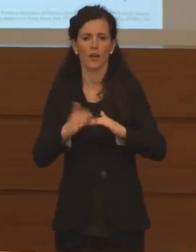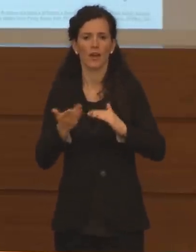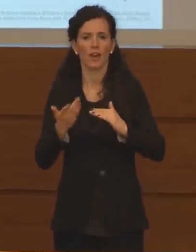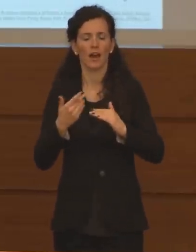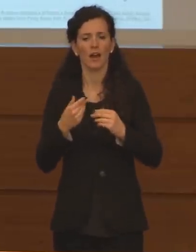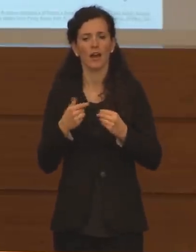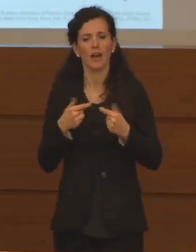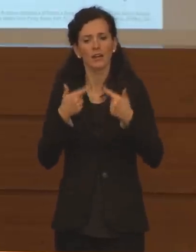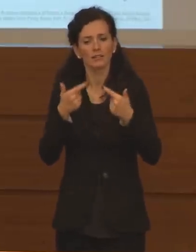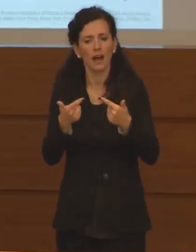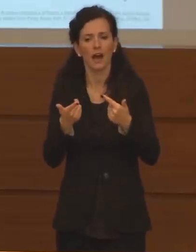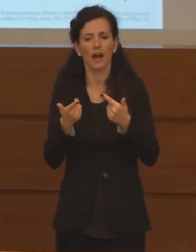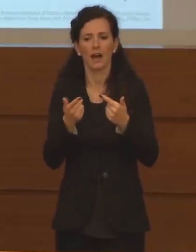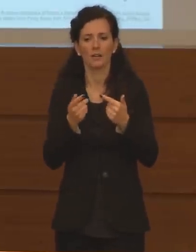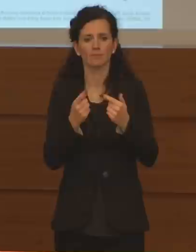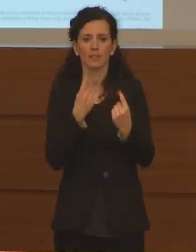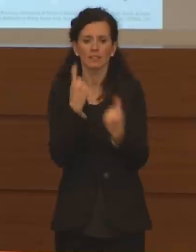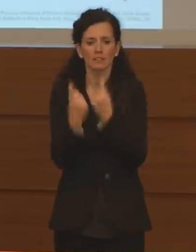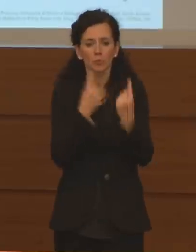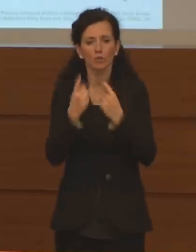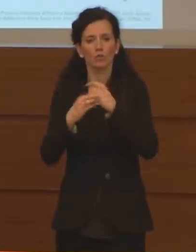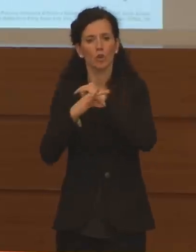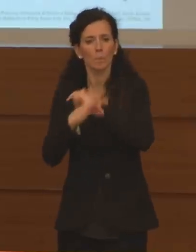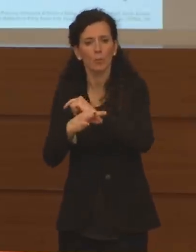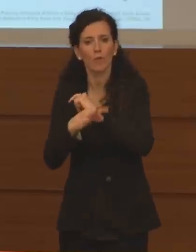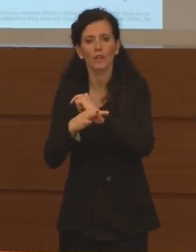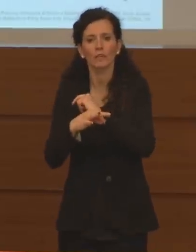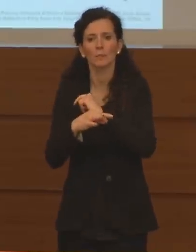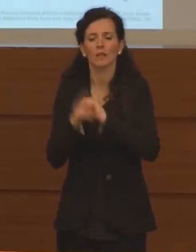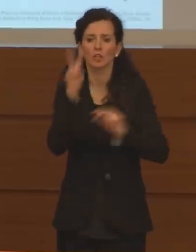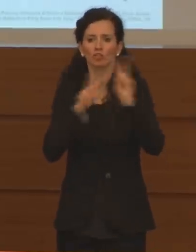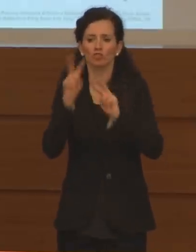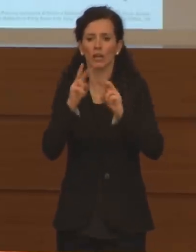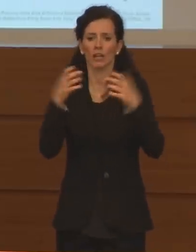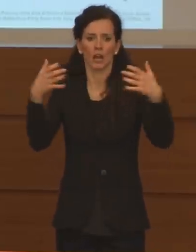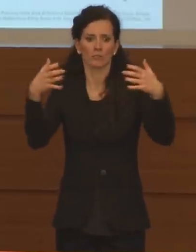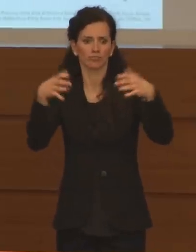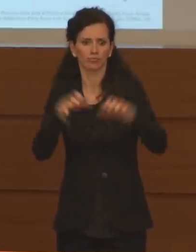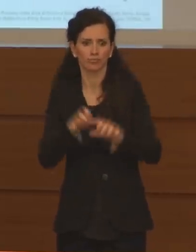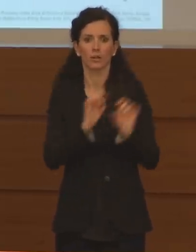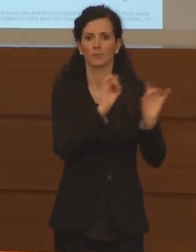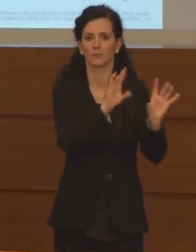contenimento che possano ridurre la circolazione virale, numero totale di casi,